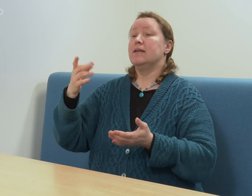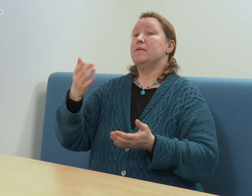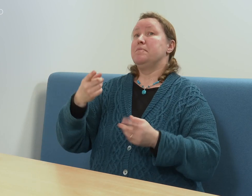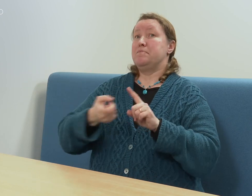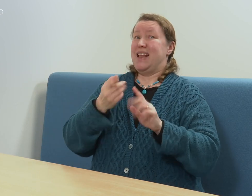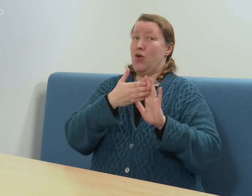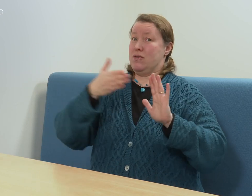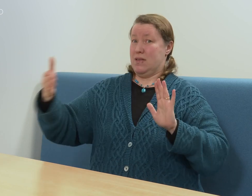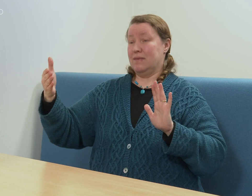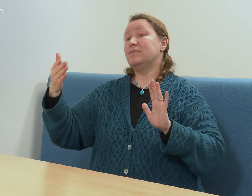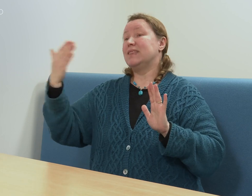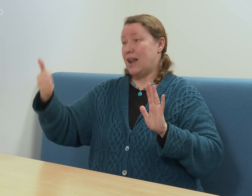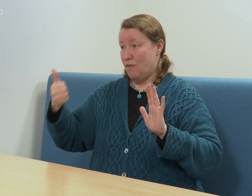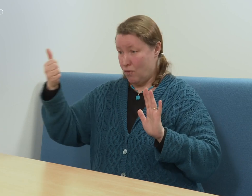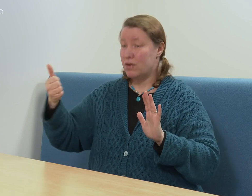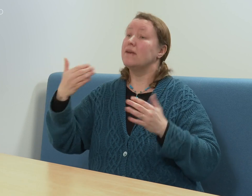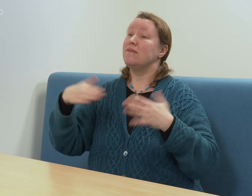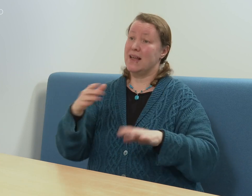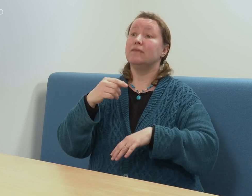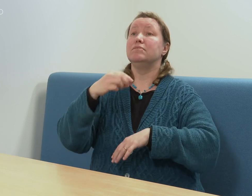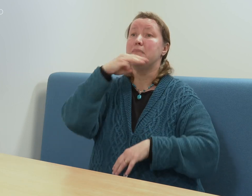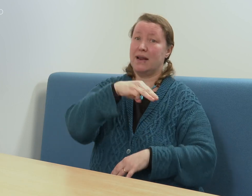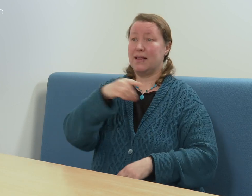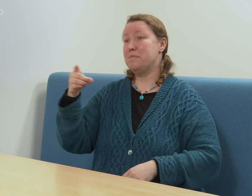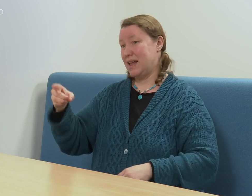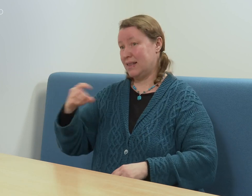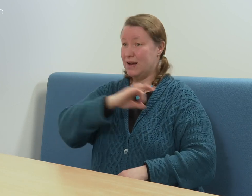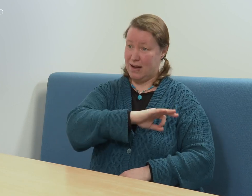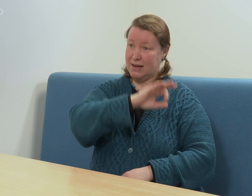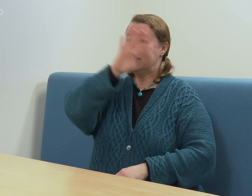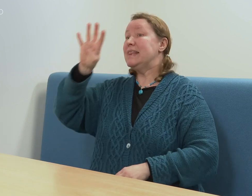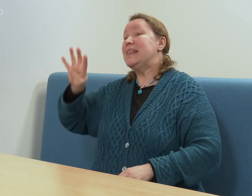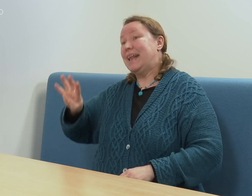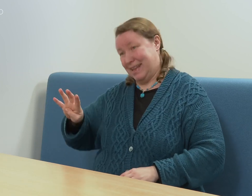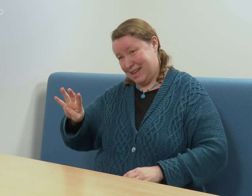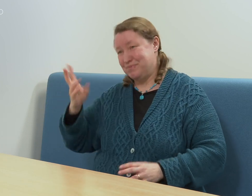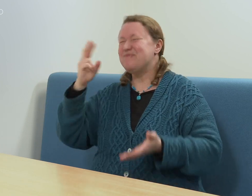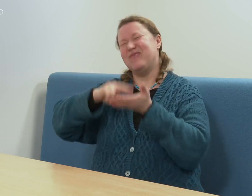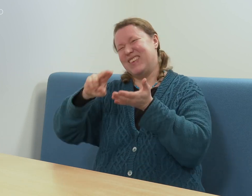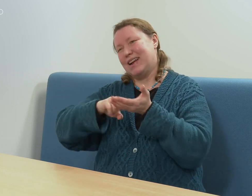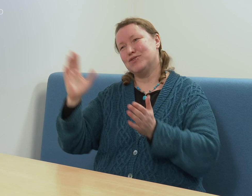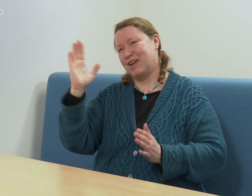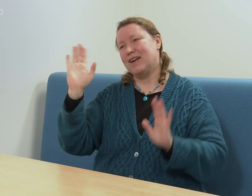Vaikka palvelu on auki ainoastaan virka-aikoina - eli maanantaista perjantaihin kello 8.00 - 16.00, -